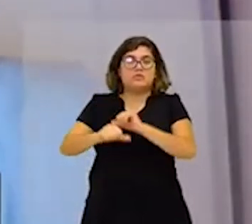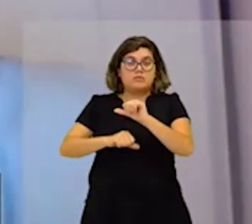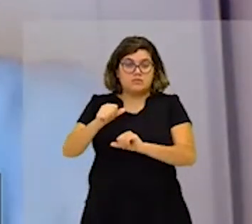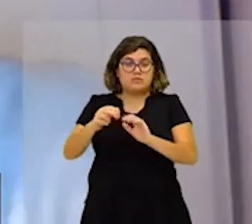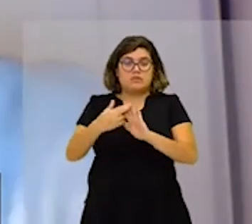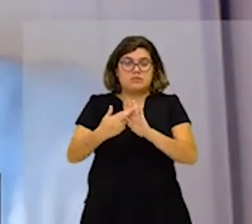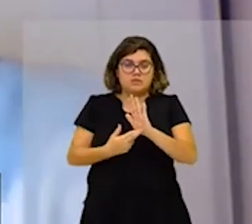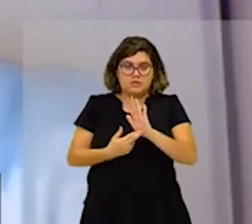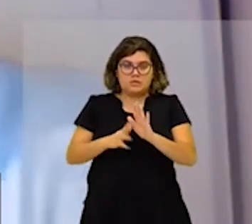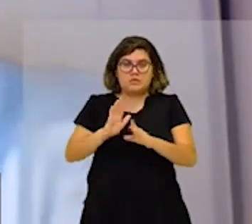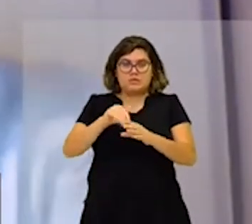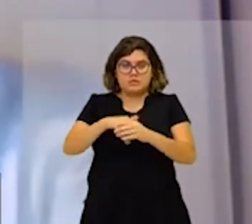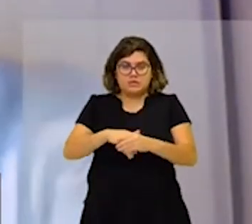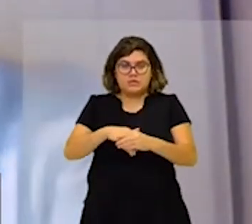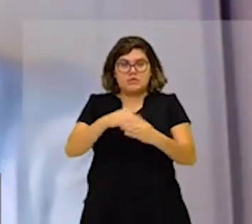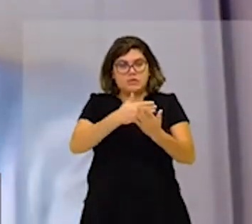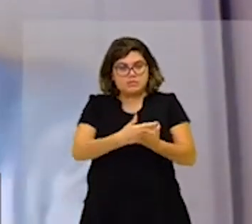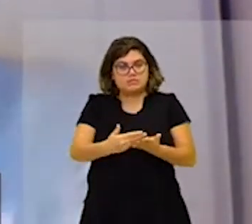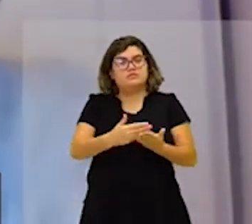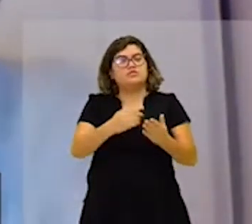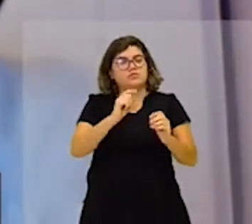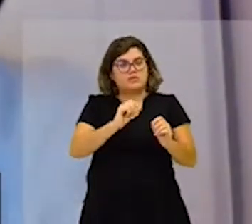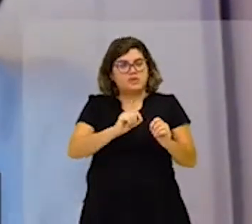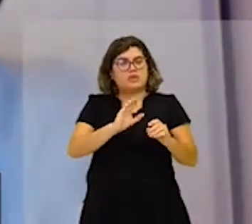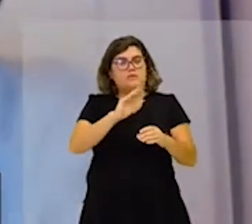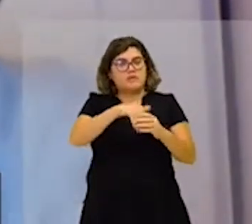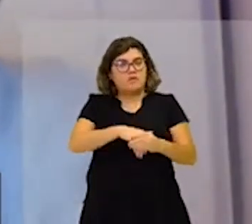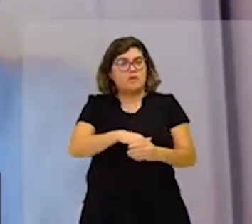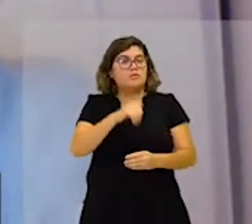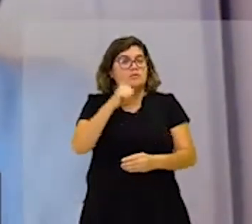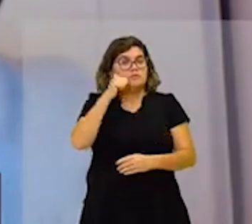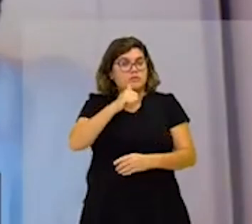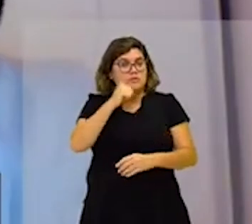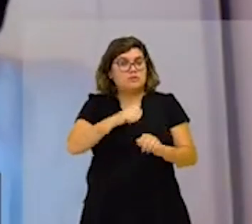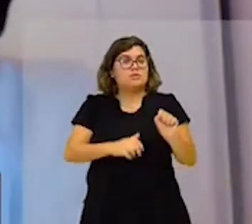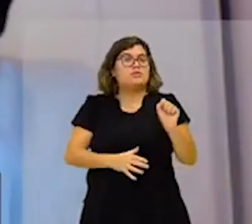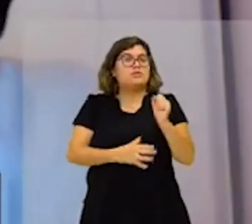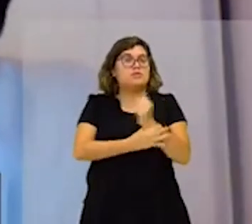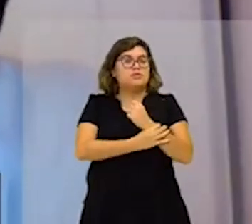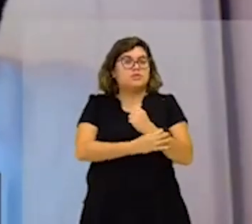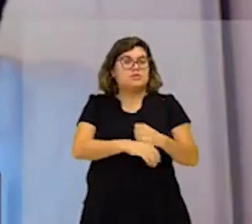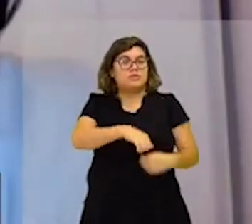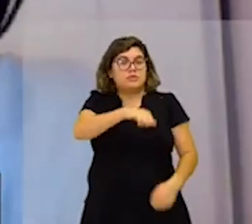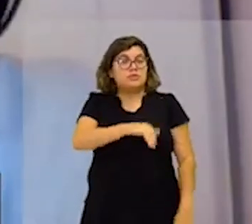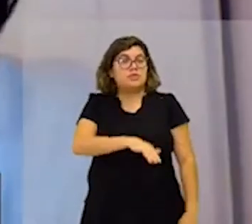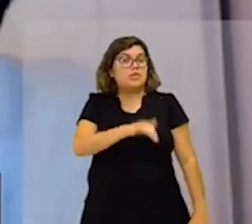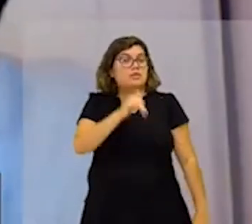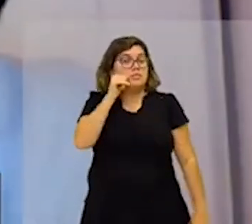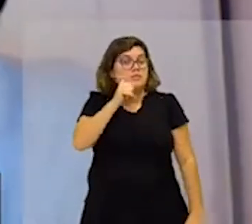feminino inicialmente assegurado mas é importante dizer quem ama essas mulheres né Elas mulheres